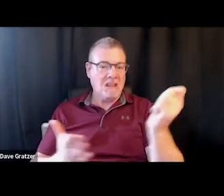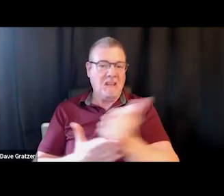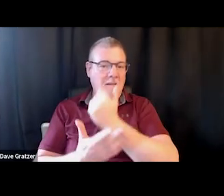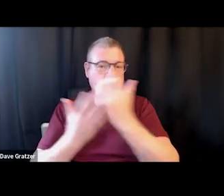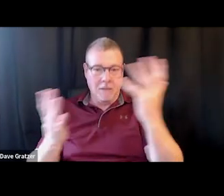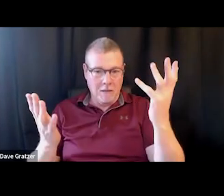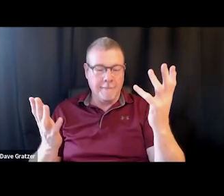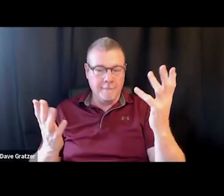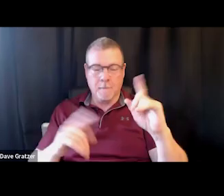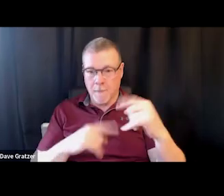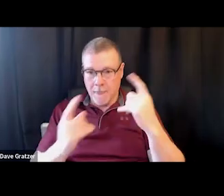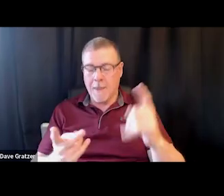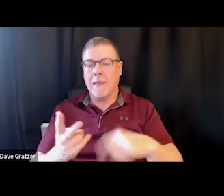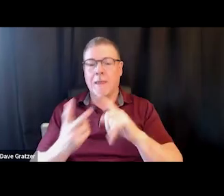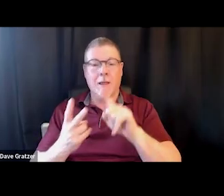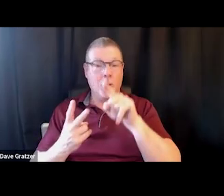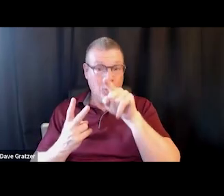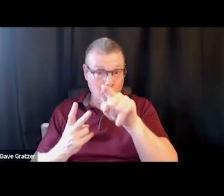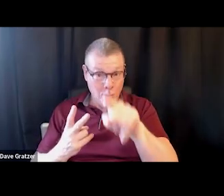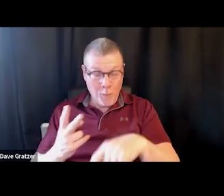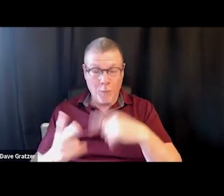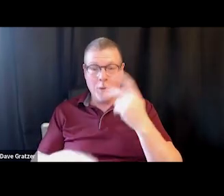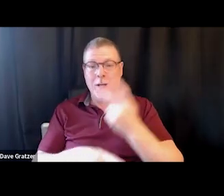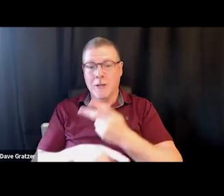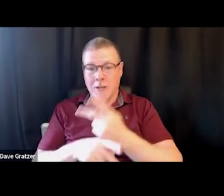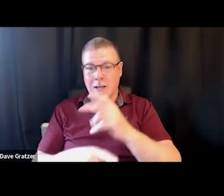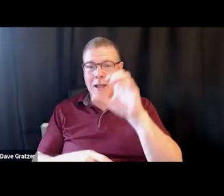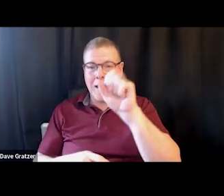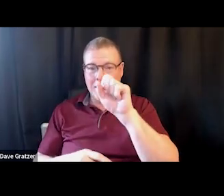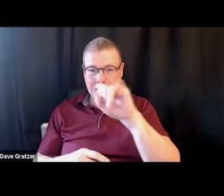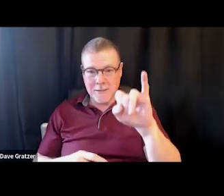Y te tenía a ti, que te encargabas de la discapacidad SSI